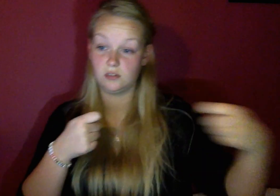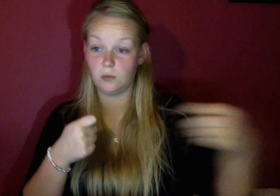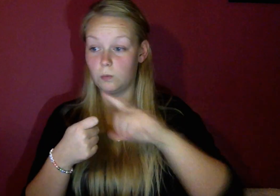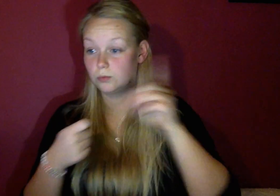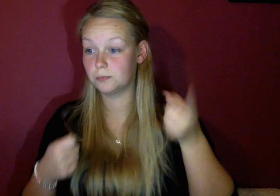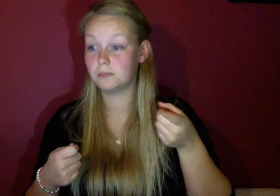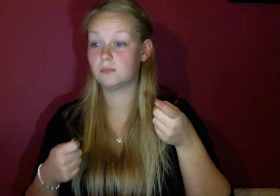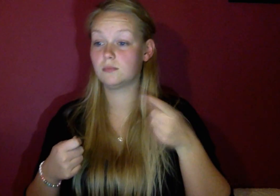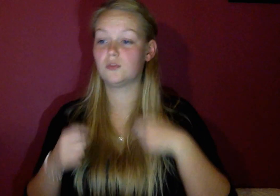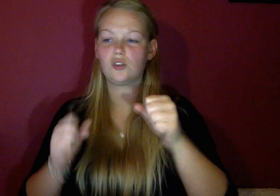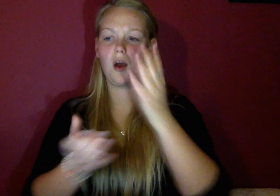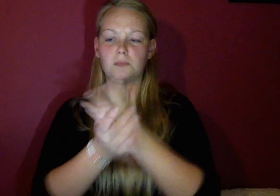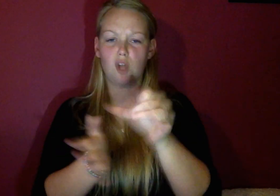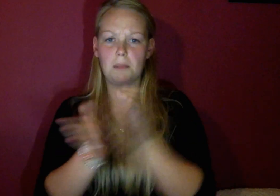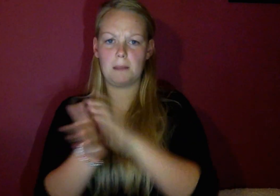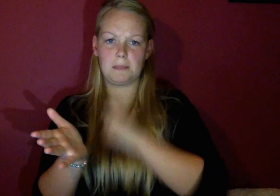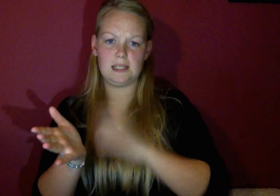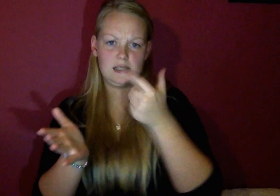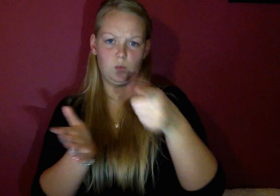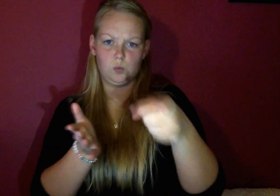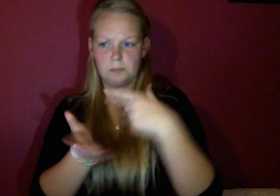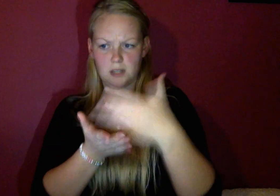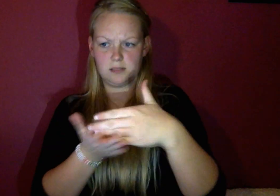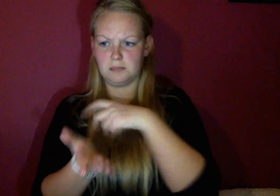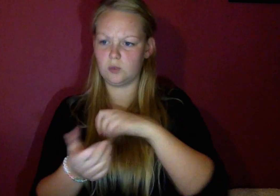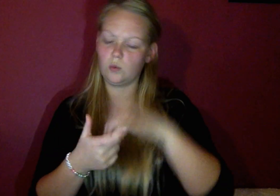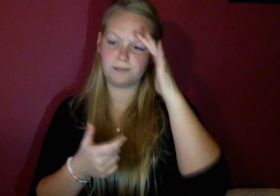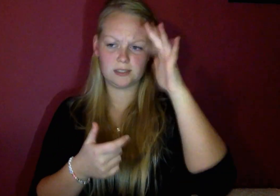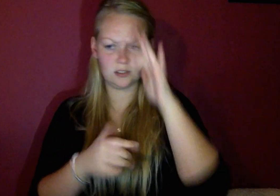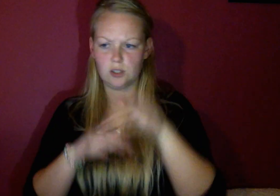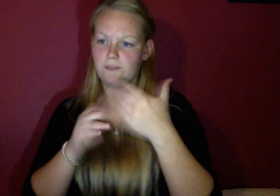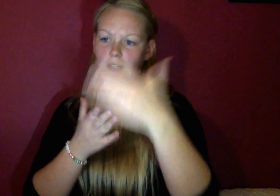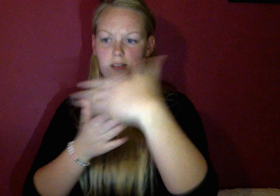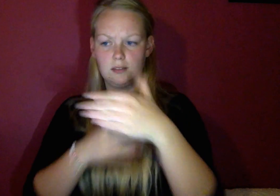processen långsamt. Jag ska absolut ta med mig det du har sagt och reflektera vidare över det."